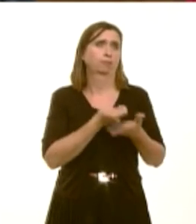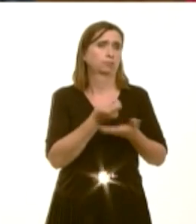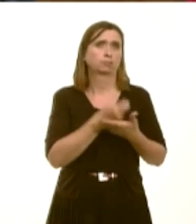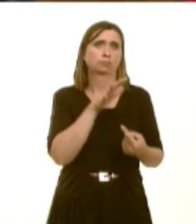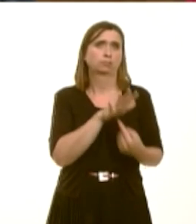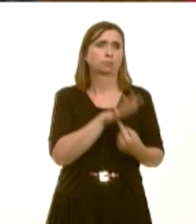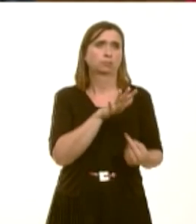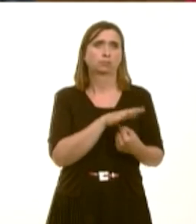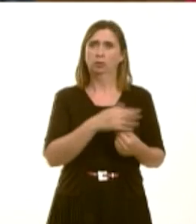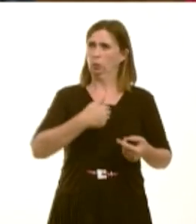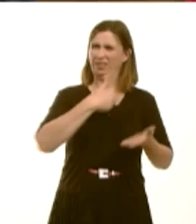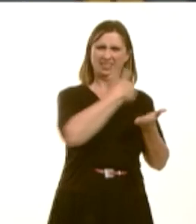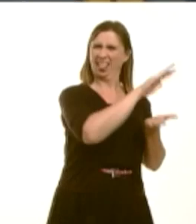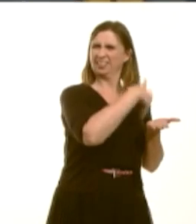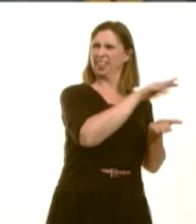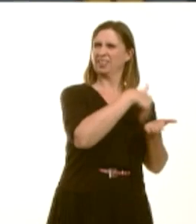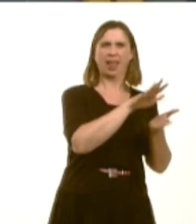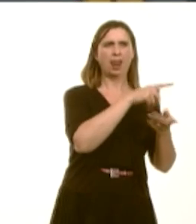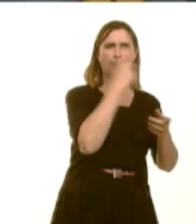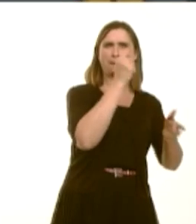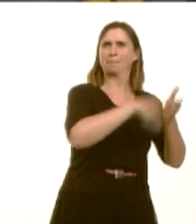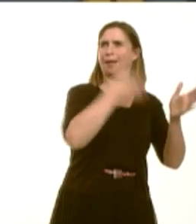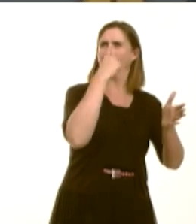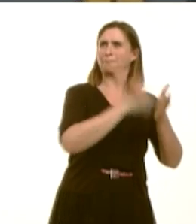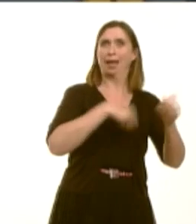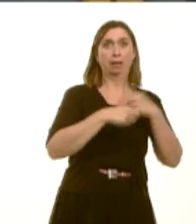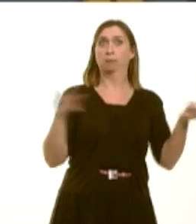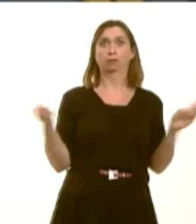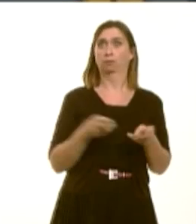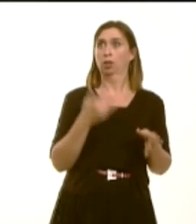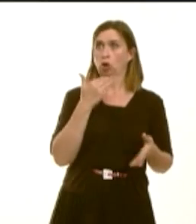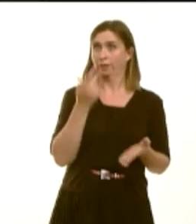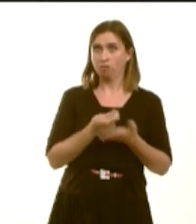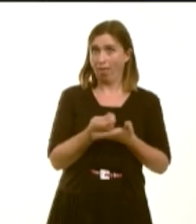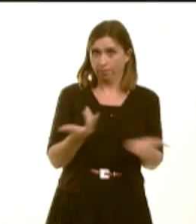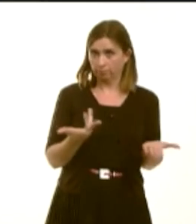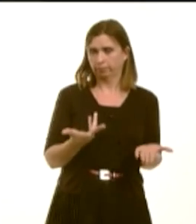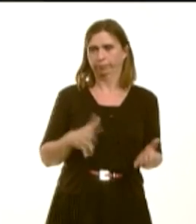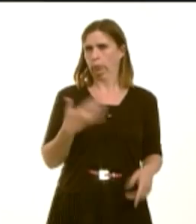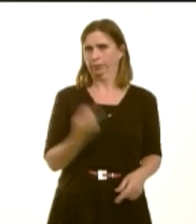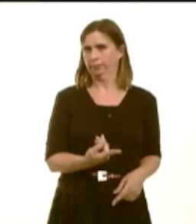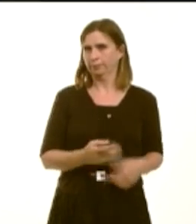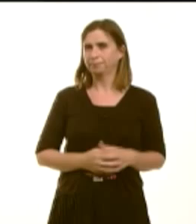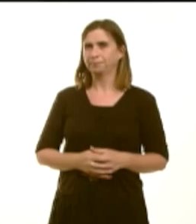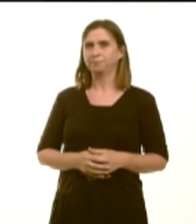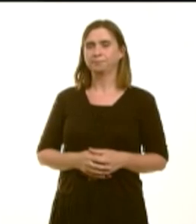housing is not a way to meet their needs. Rhodri Glyn Thomas: Brif Weinidog, a gaf i